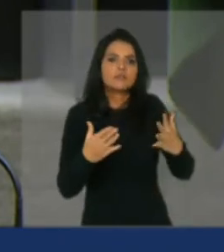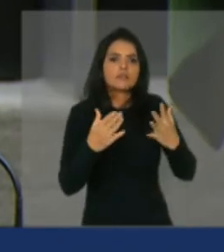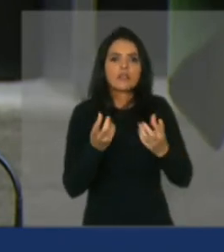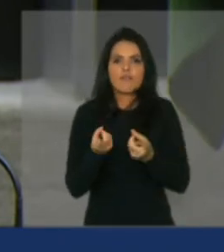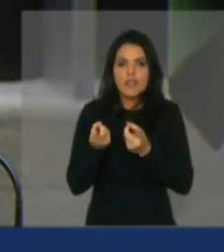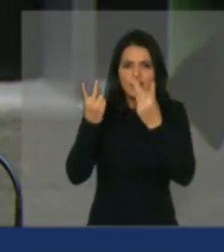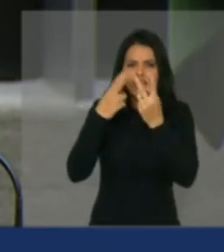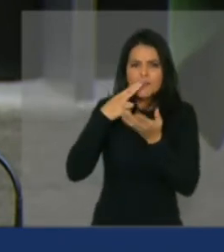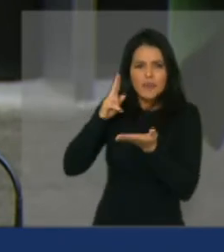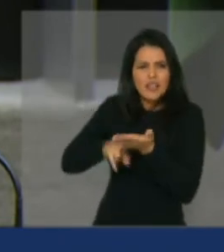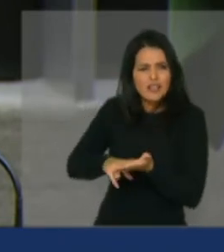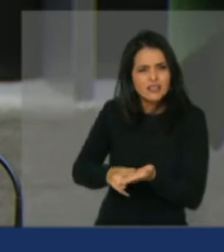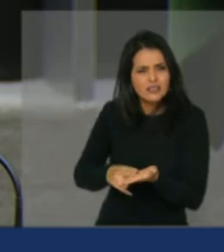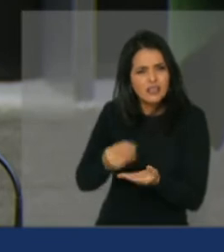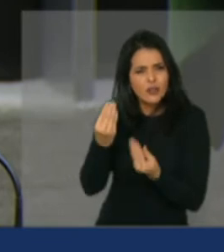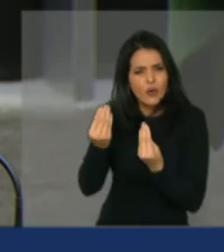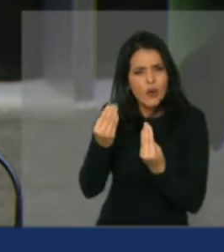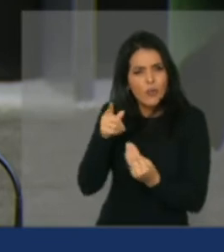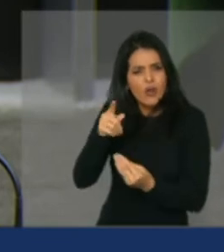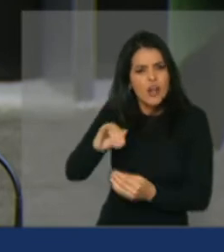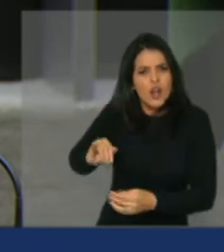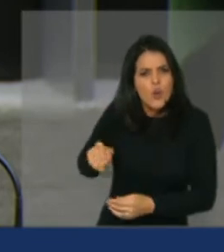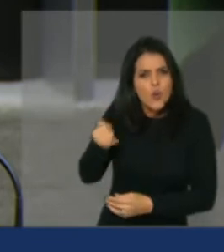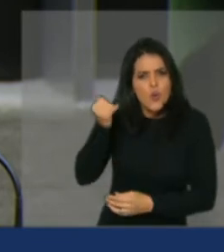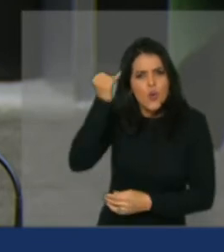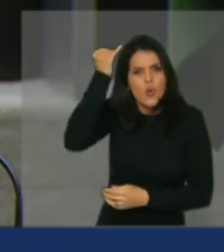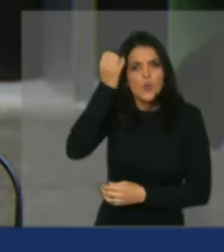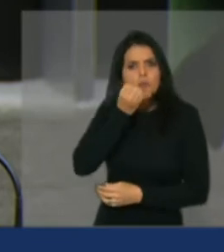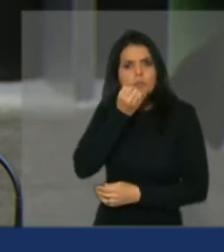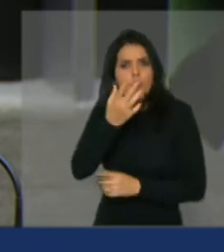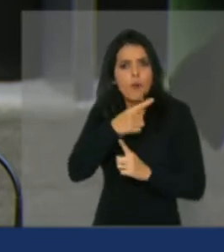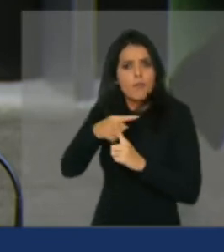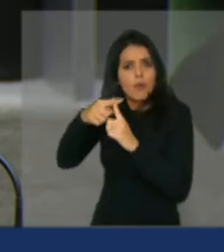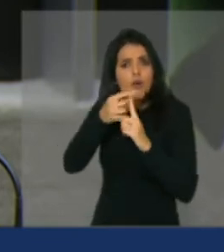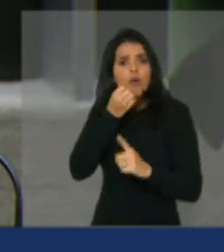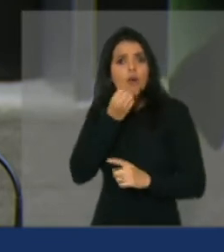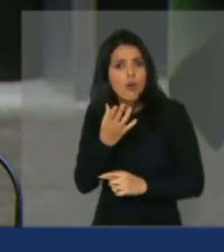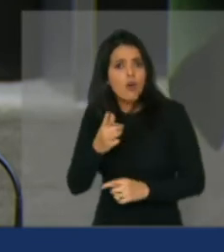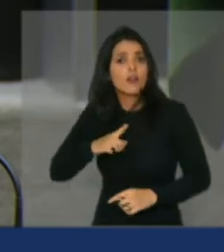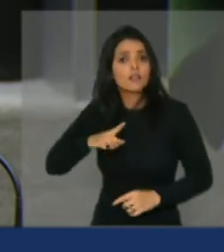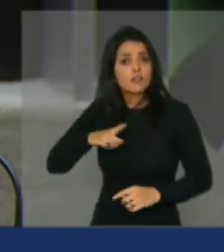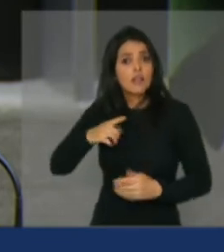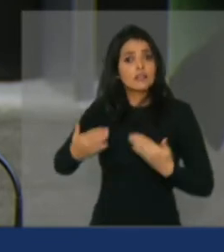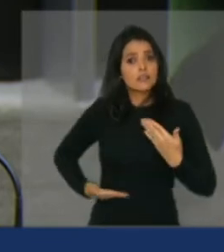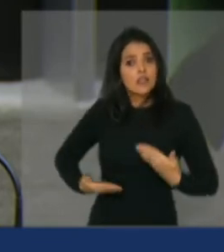OS CORREIOS, UMA EMPRESA LUCRATIVA, UMA EMPRESA QUE TEM SERVIÇOS DOS MAIS BARATOS DO MUNDO, VOCÊS NO PAÍS